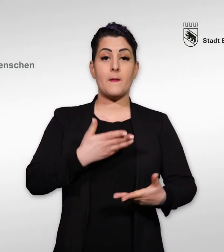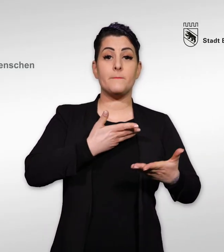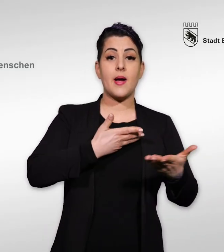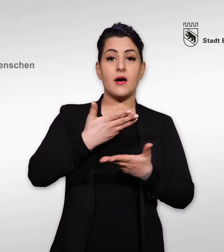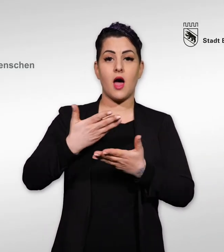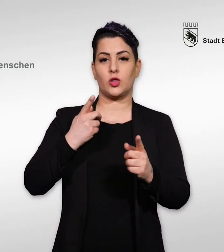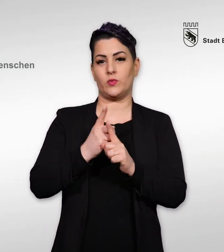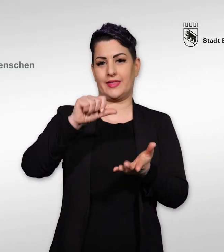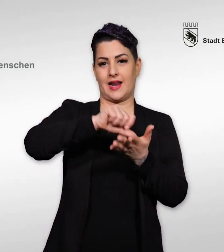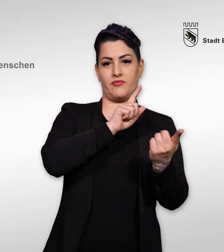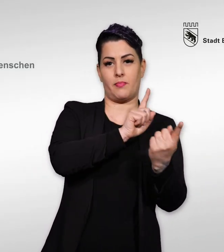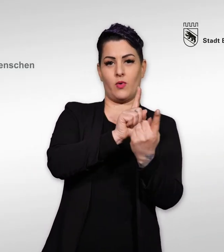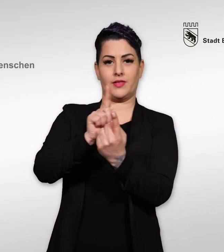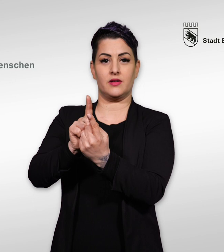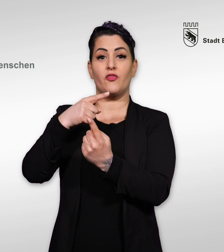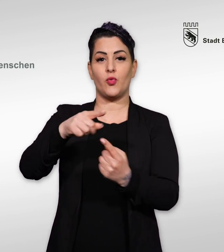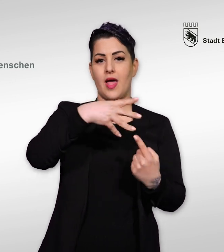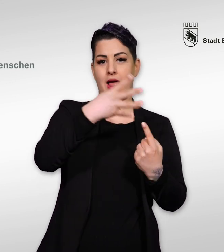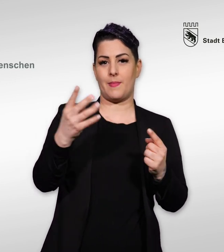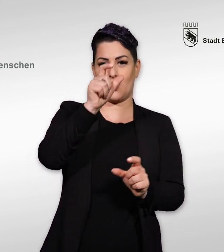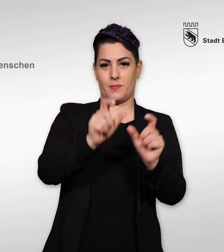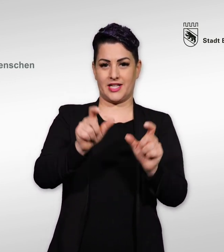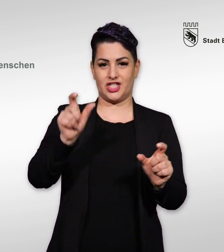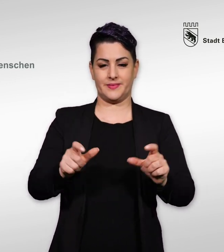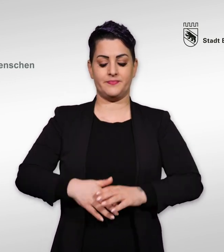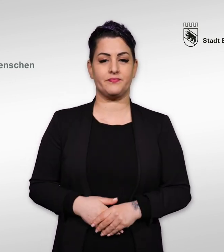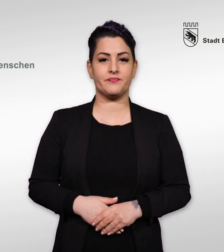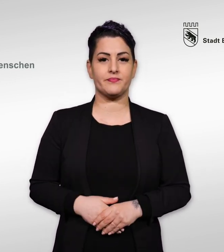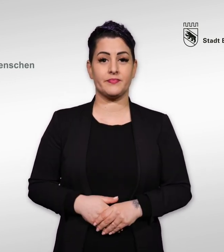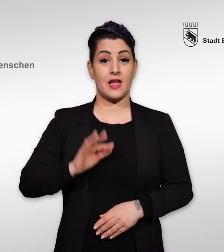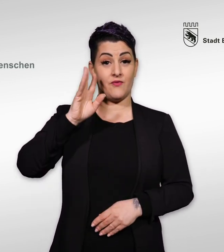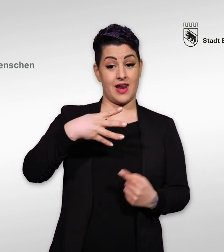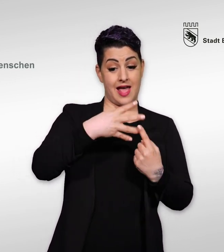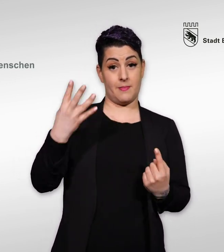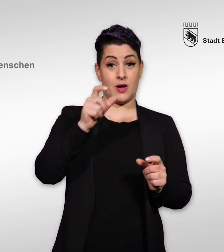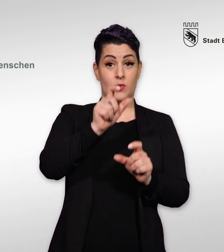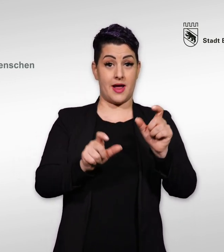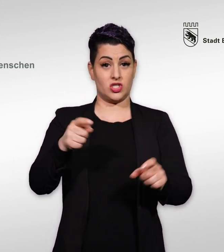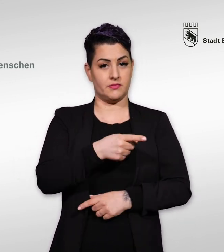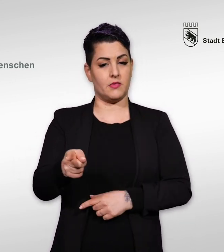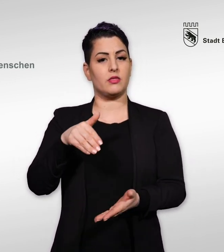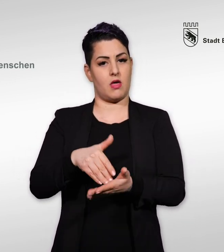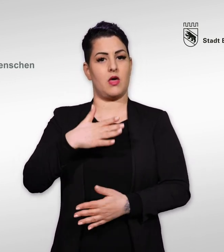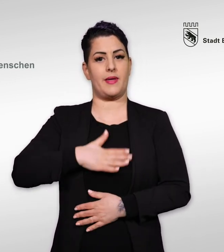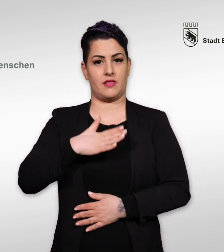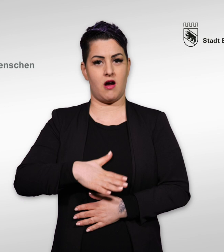Beratung und Treffpunkte für LGBTIQ-Menschen Vielen LGBTIQ-Menschen ist es ein Bedürfnis,